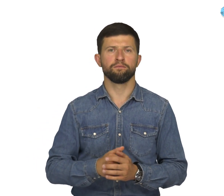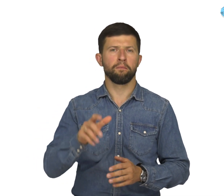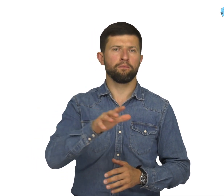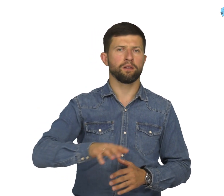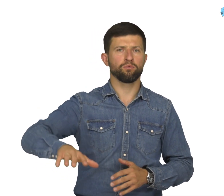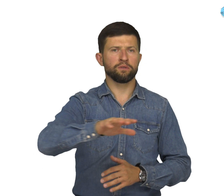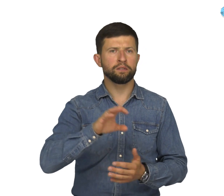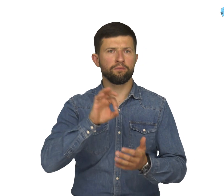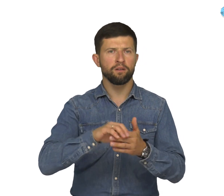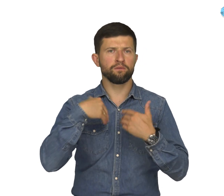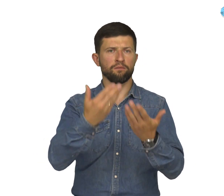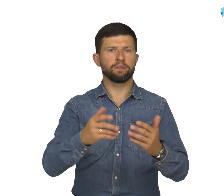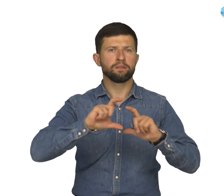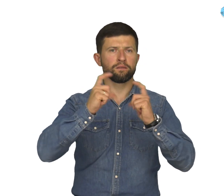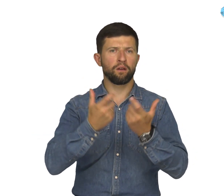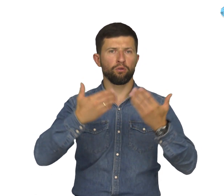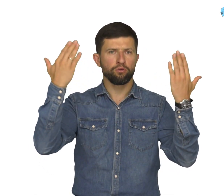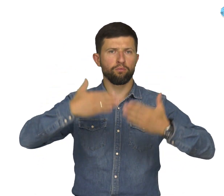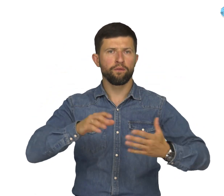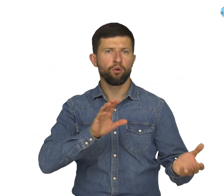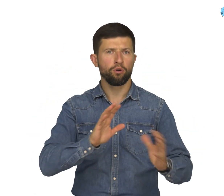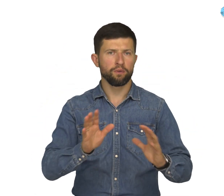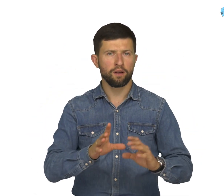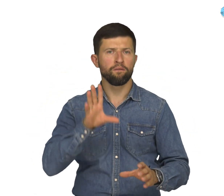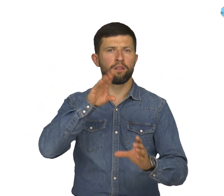w placówce zapewniającej całodobową opiekę,